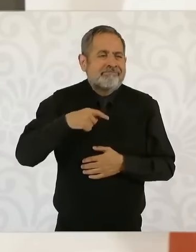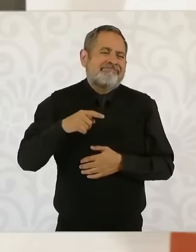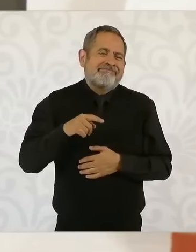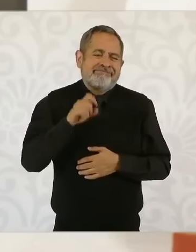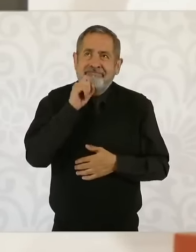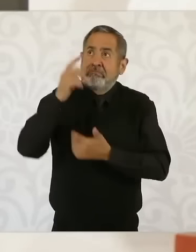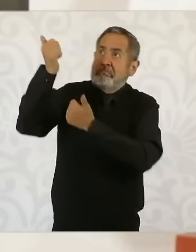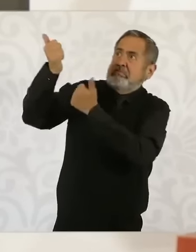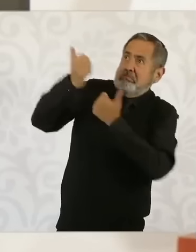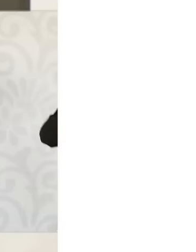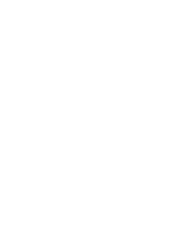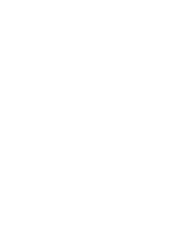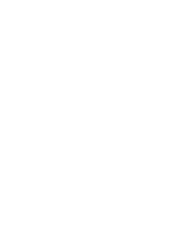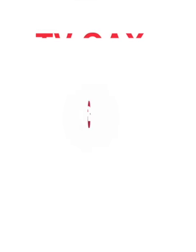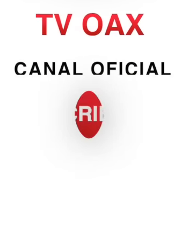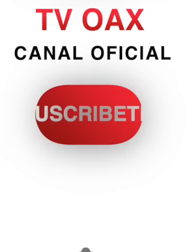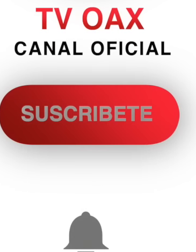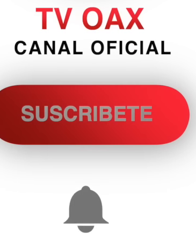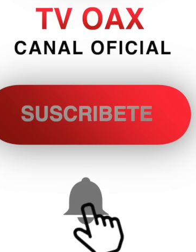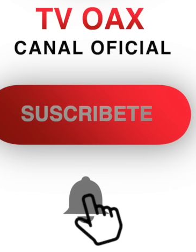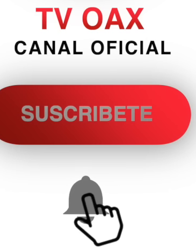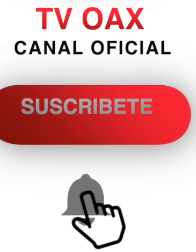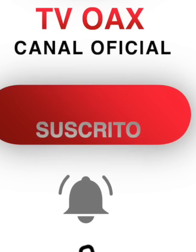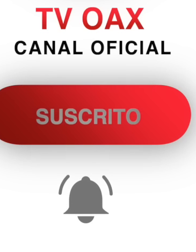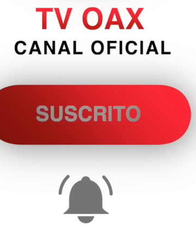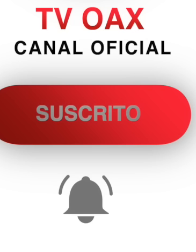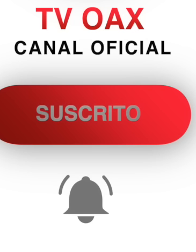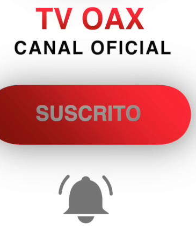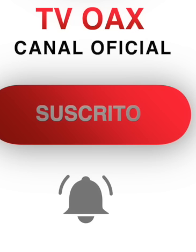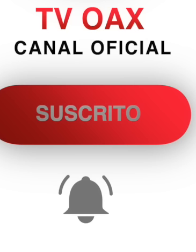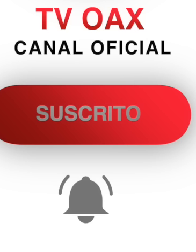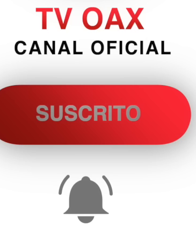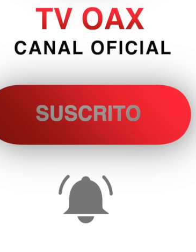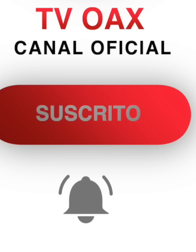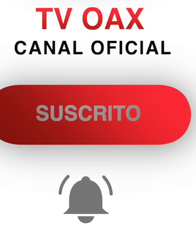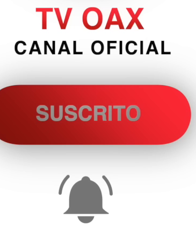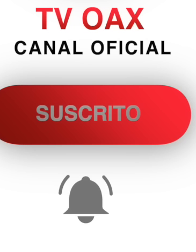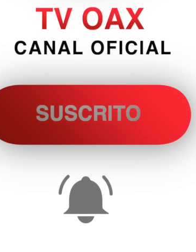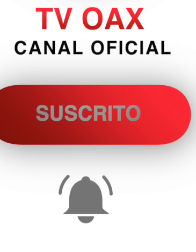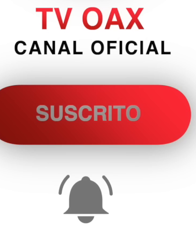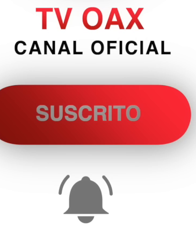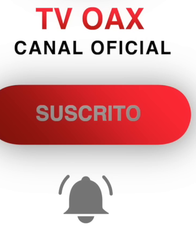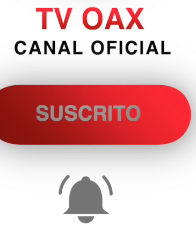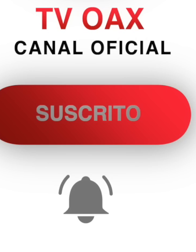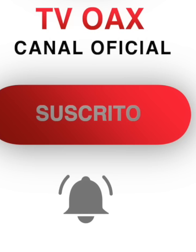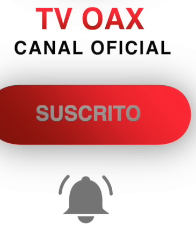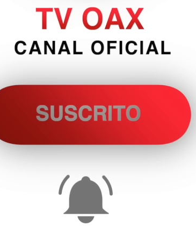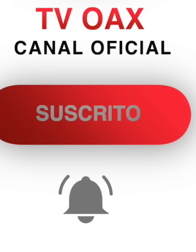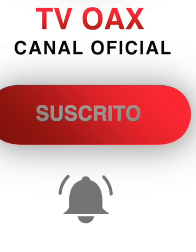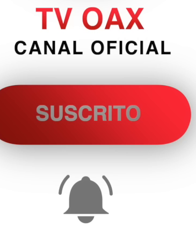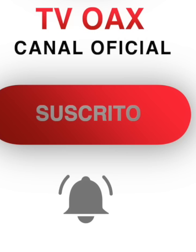muchísimo sino que fortalezcamos la producción nacional para el mercado interno y eso es lo